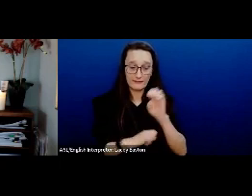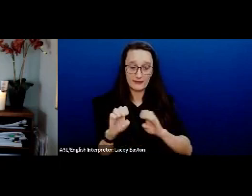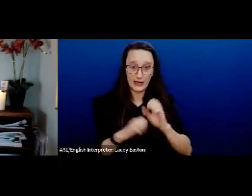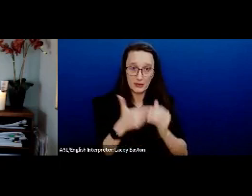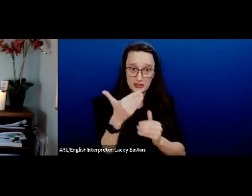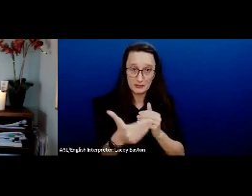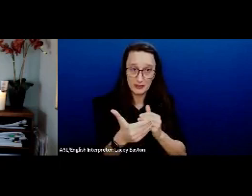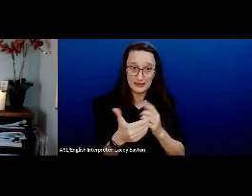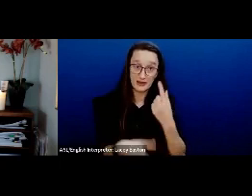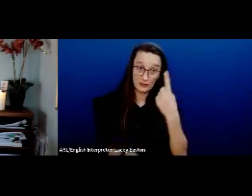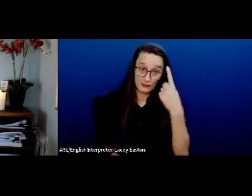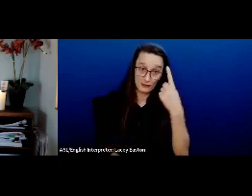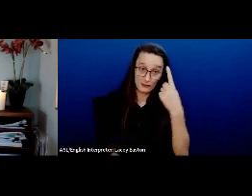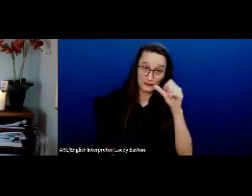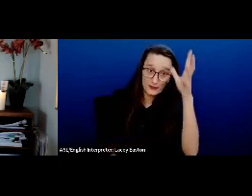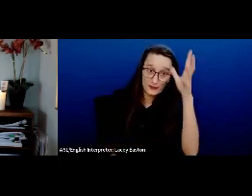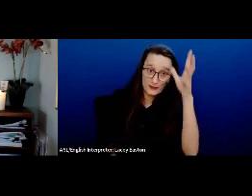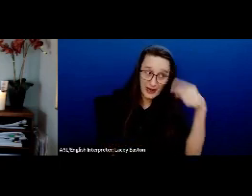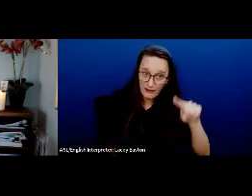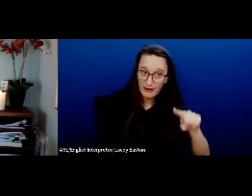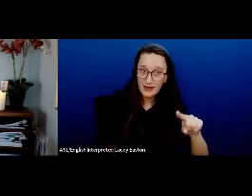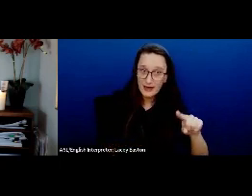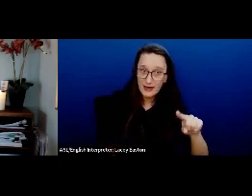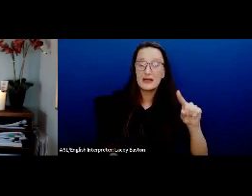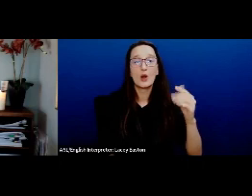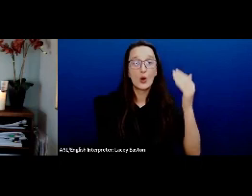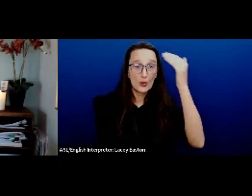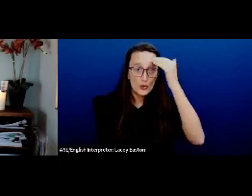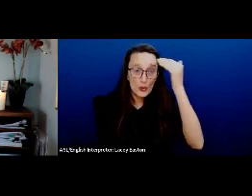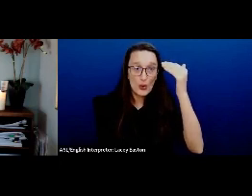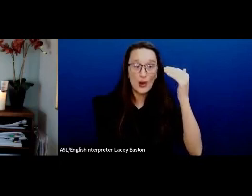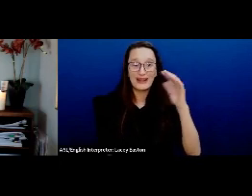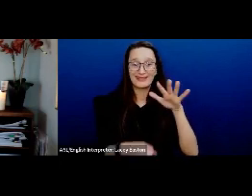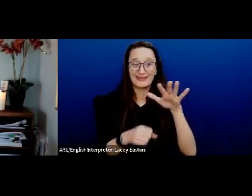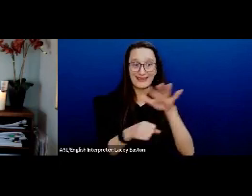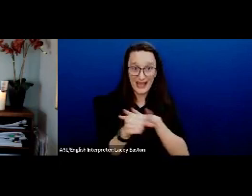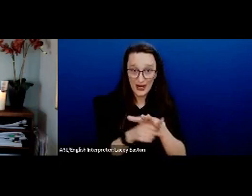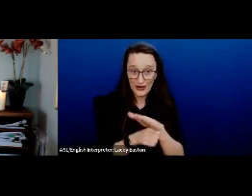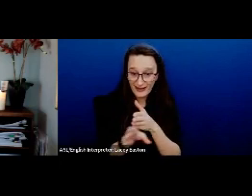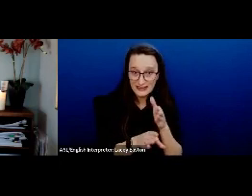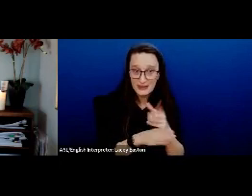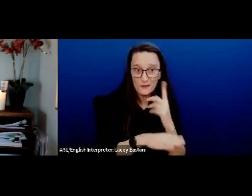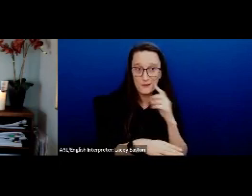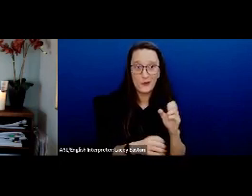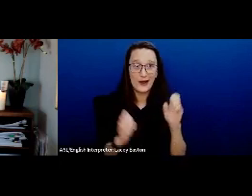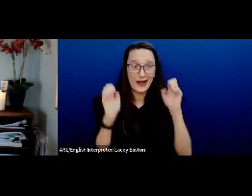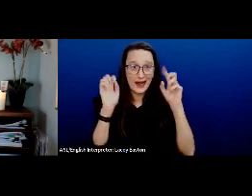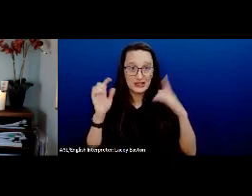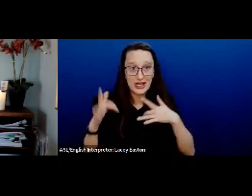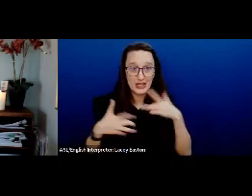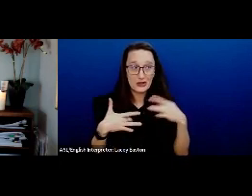para los padres anotar las areas de preocupacion educativa y escribirlas seria de ayuda